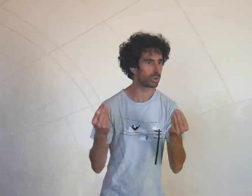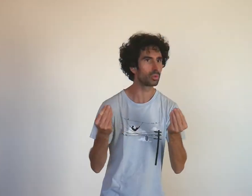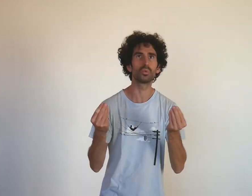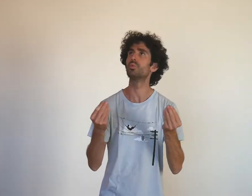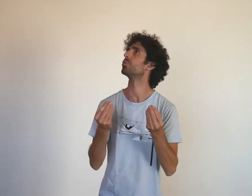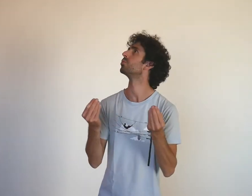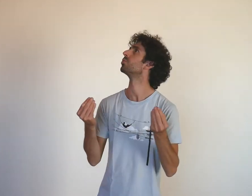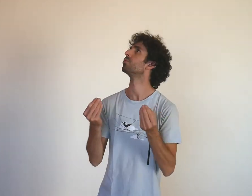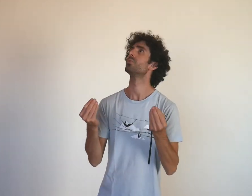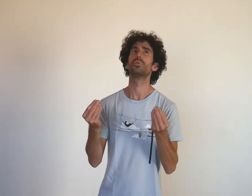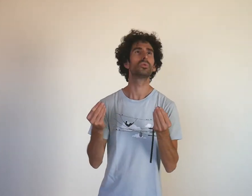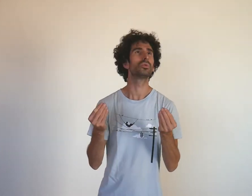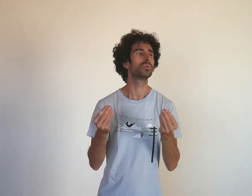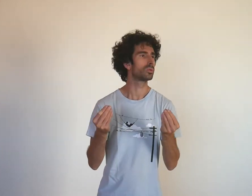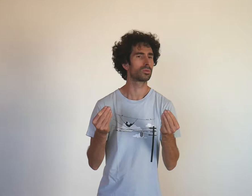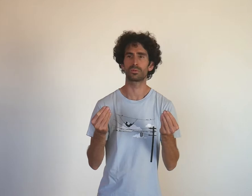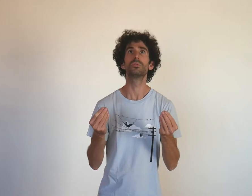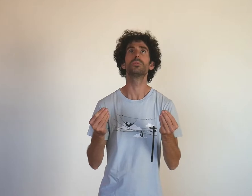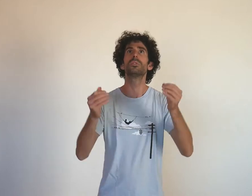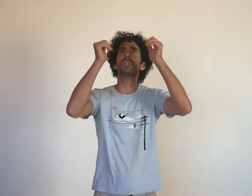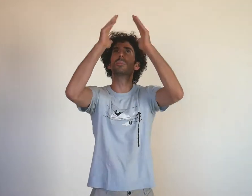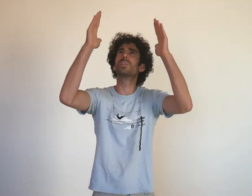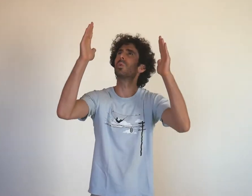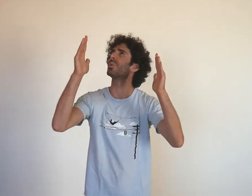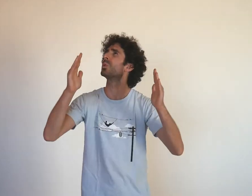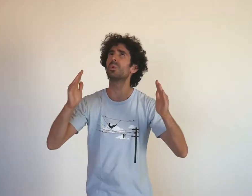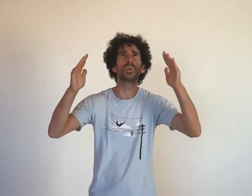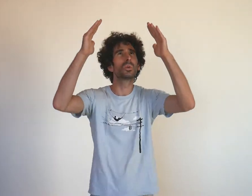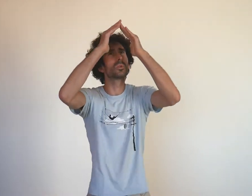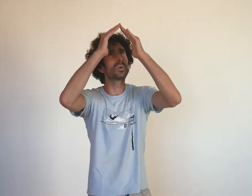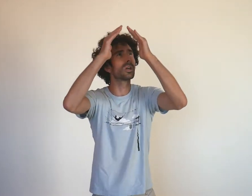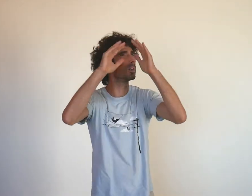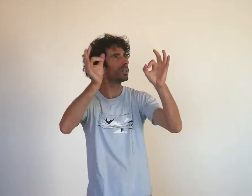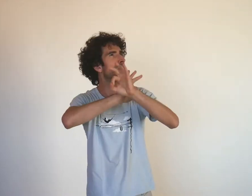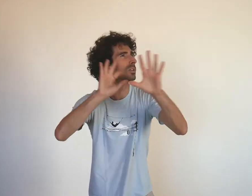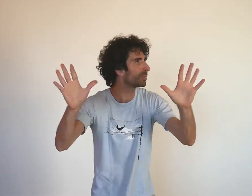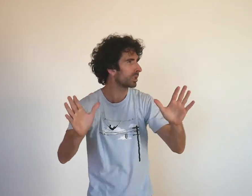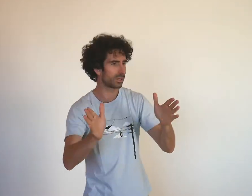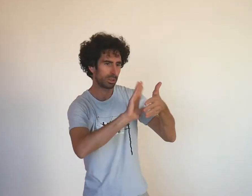Où suis-je ? Dans une maison sans toit